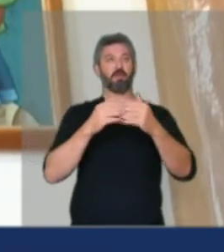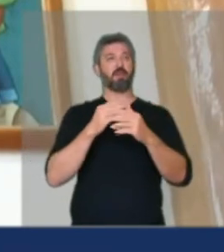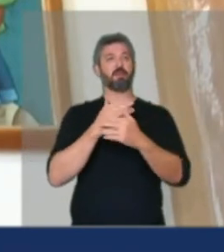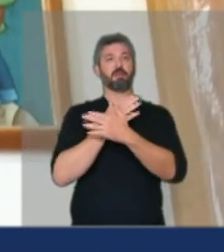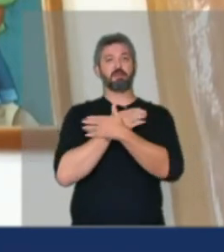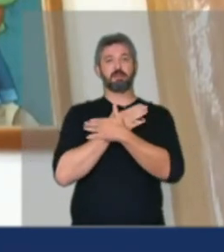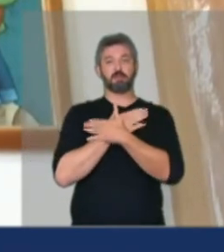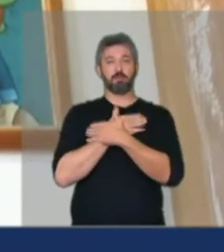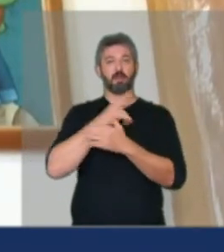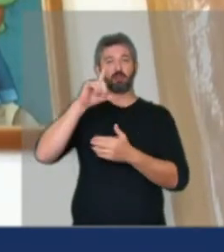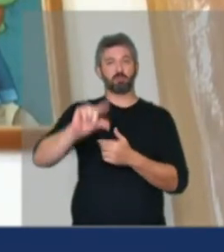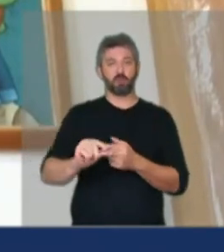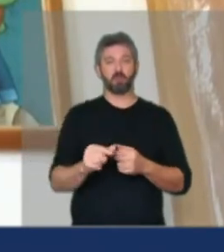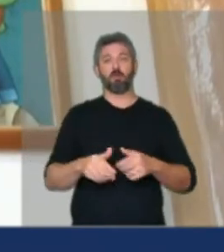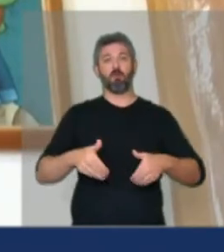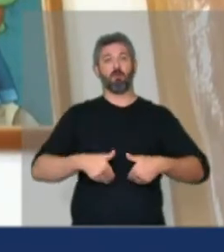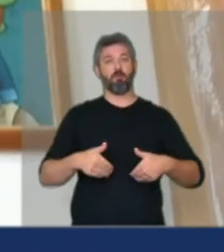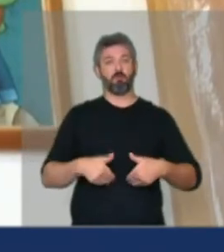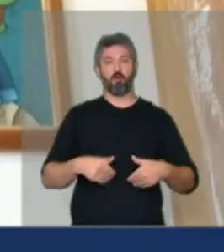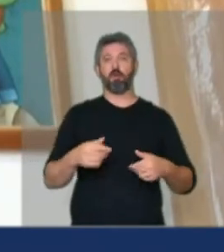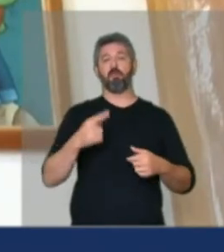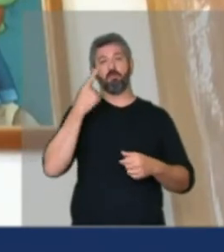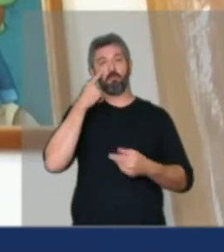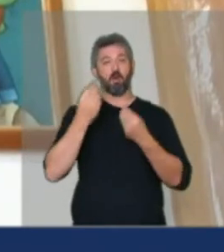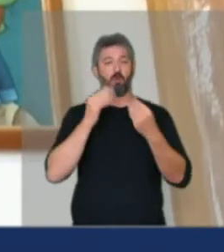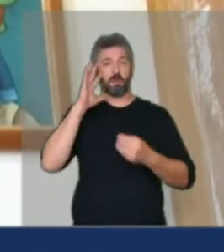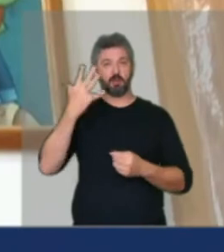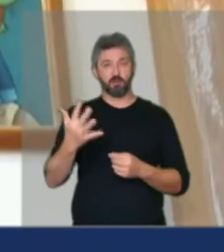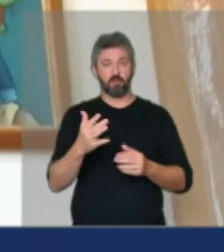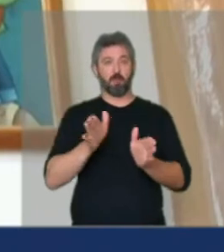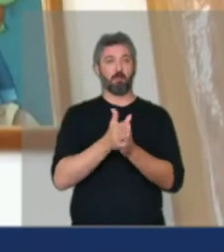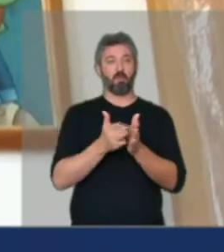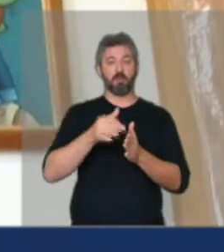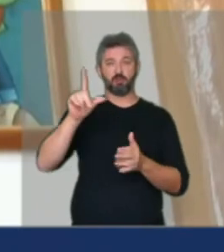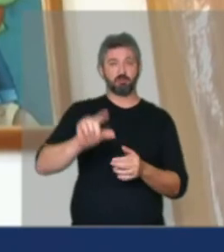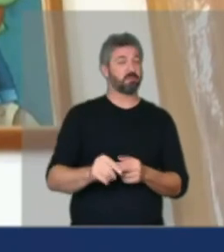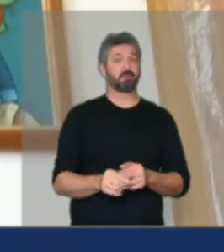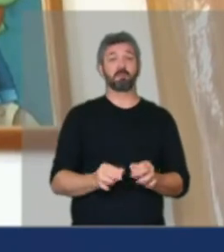AUMENTO DA FOME DA MISÉRIA, DA POBREZA ESTÁ